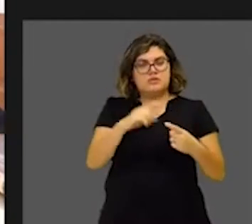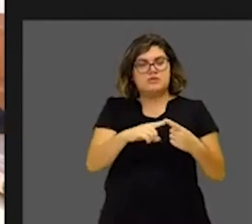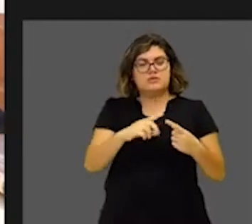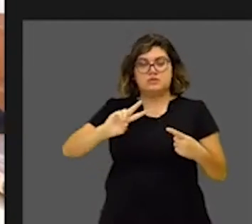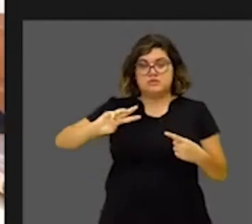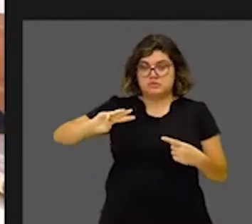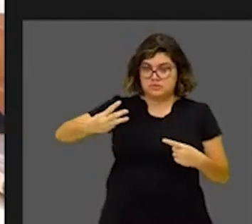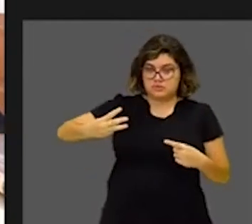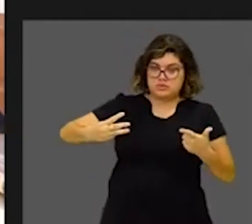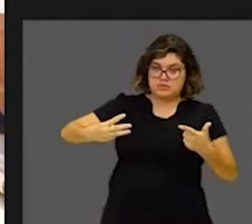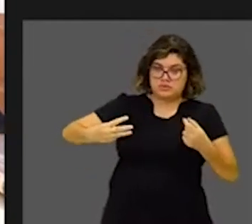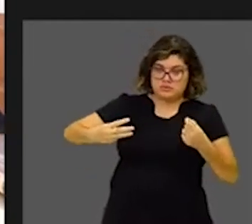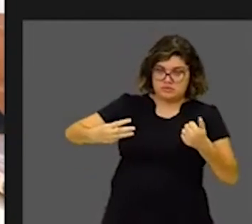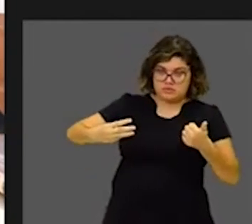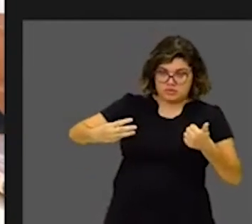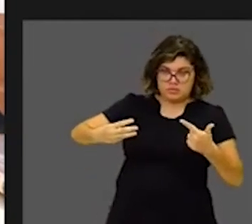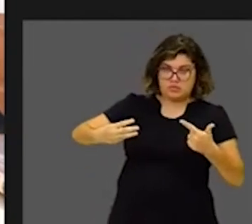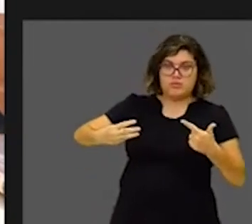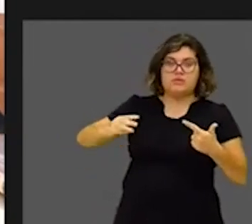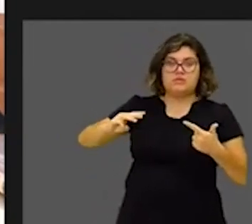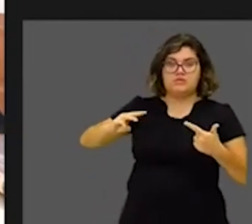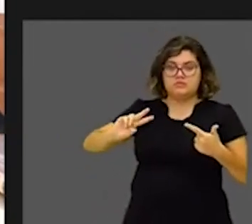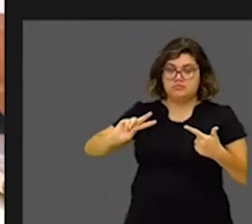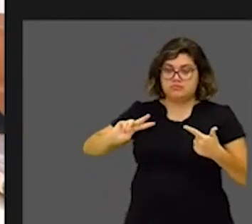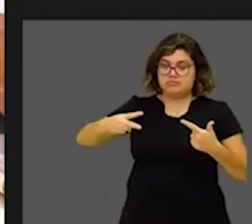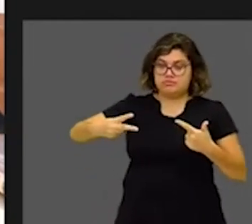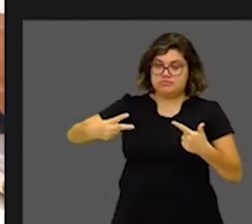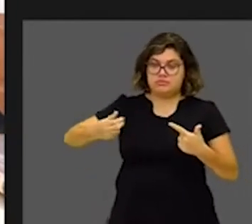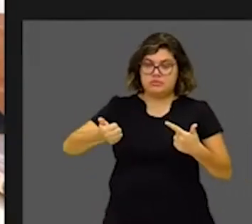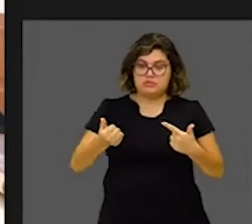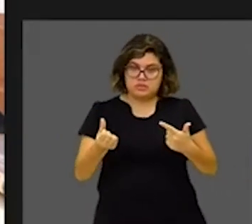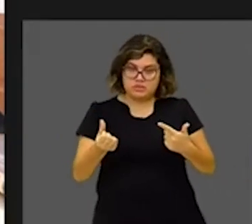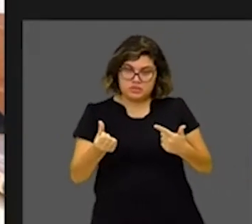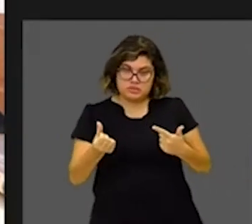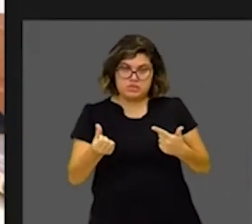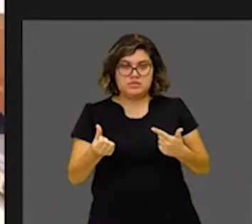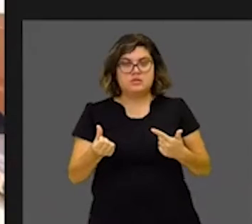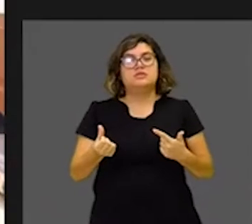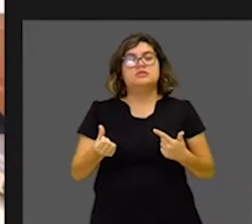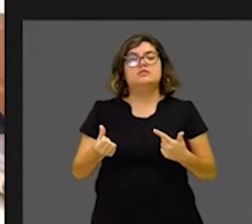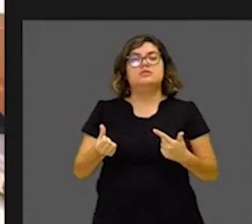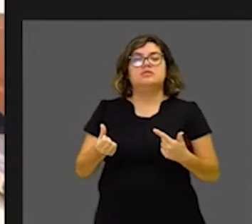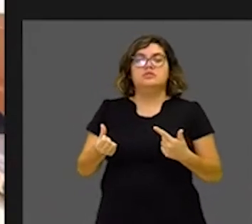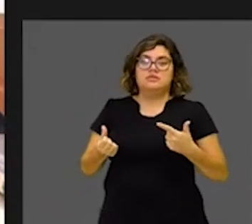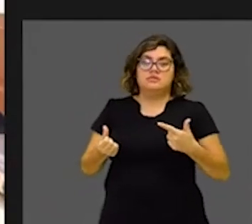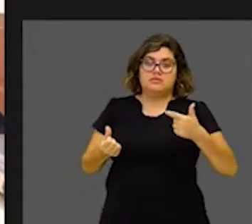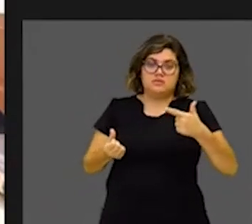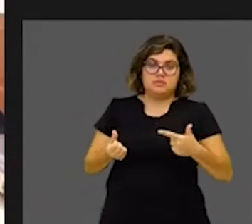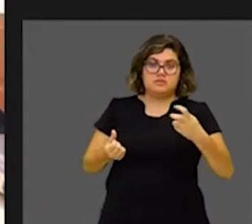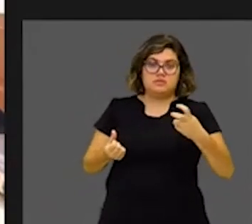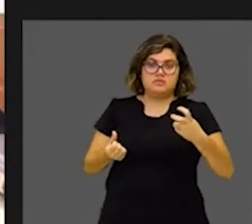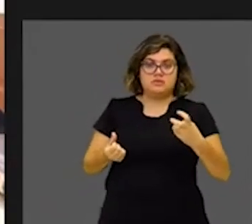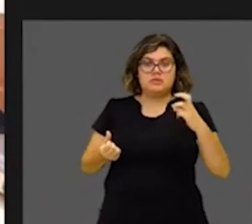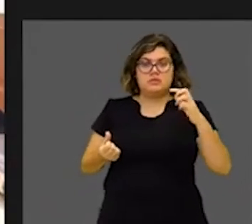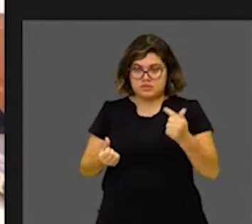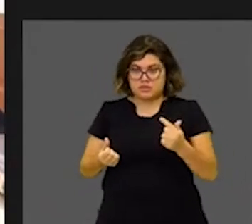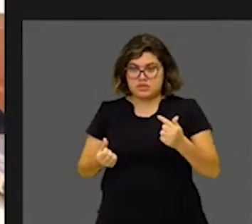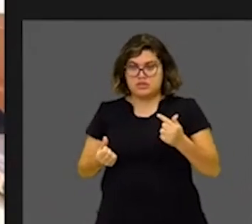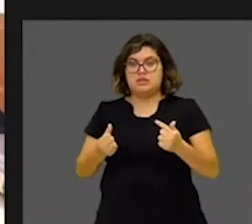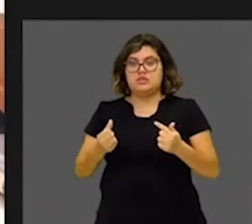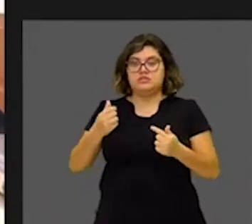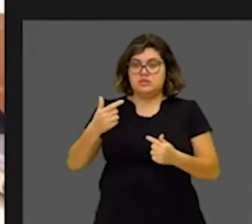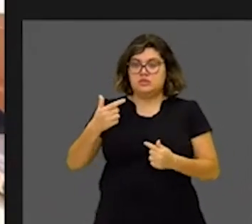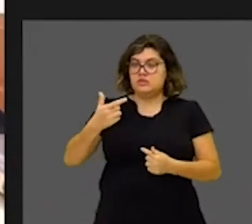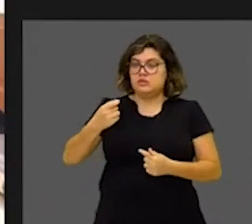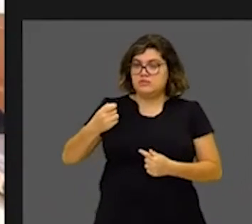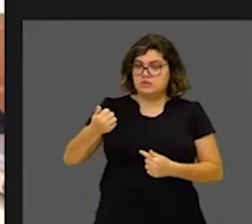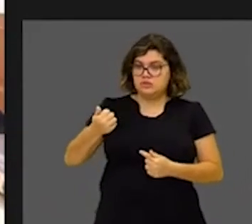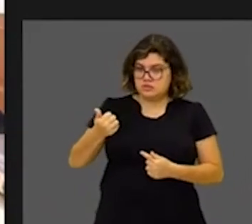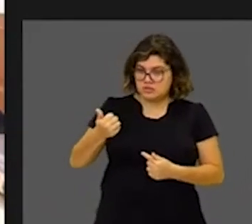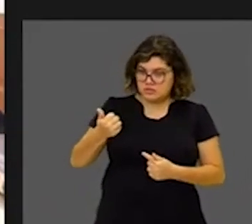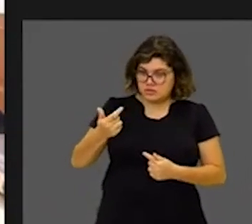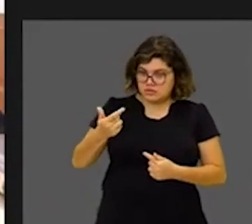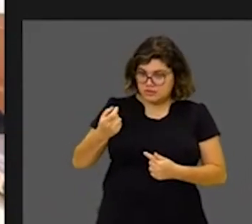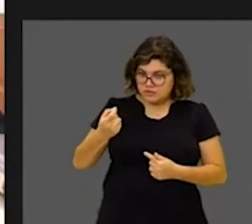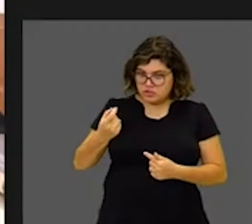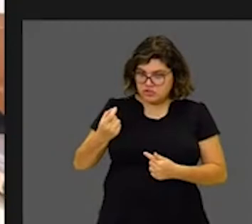em 2012 13 em 2016 e 257 em 2020 esse número pelo estudo da sequência pelo estudo da rede